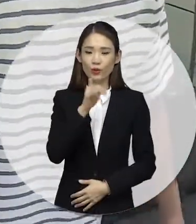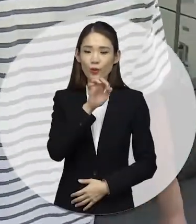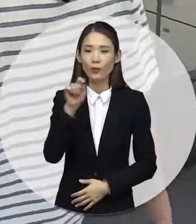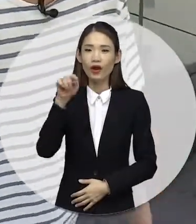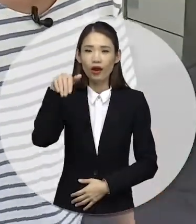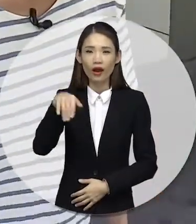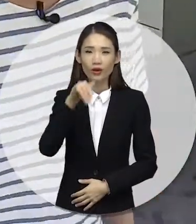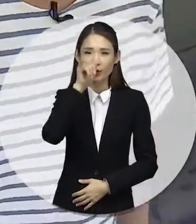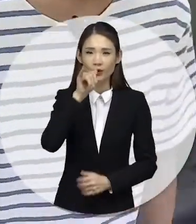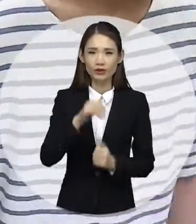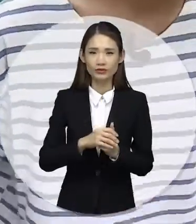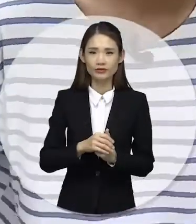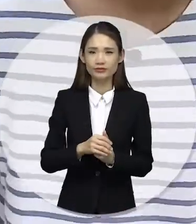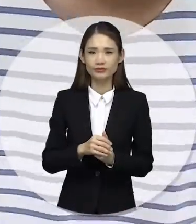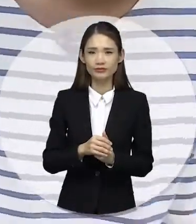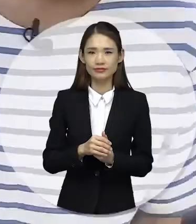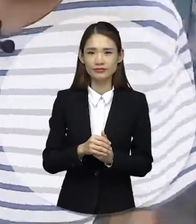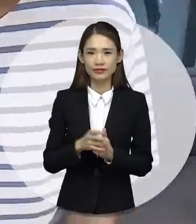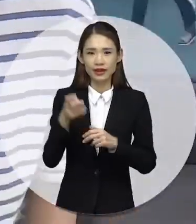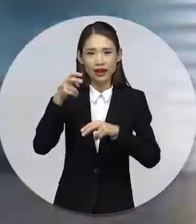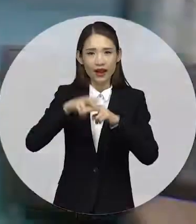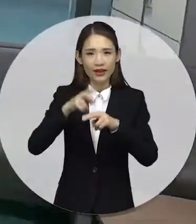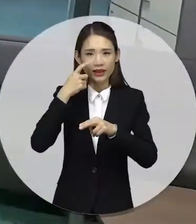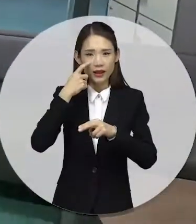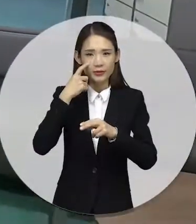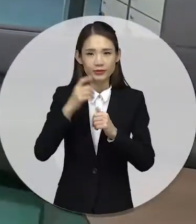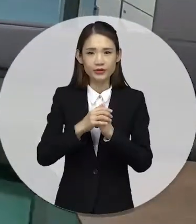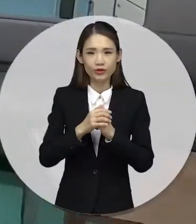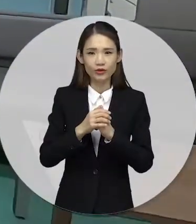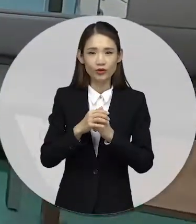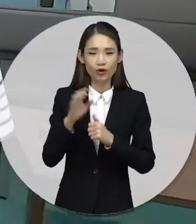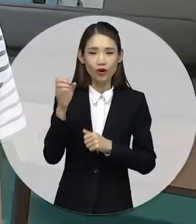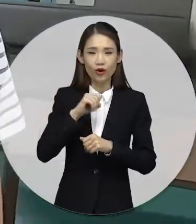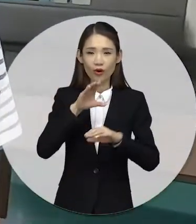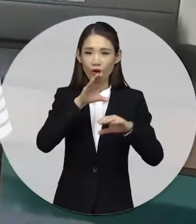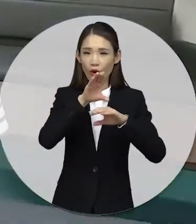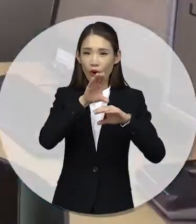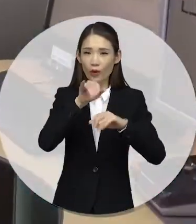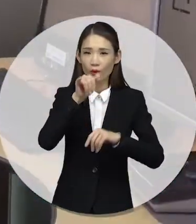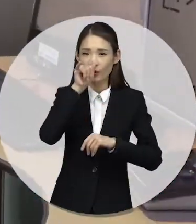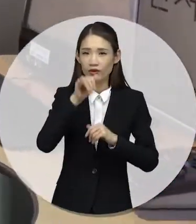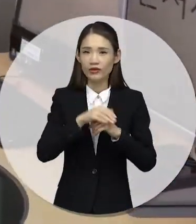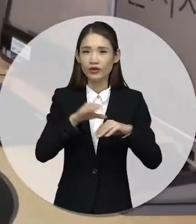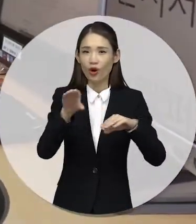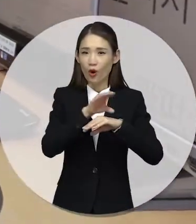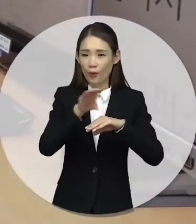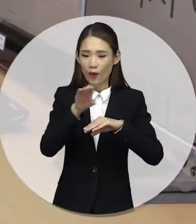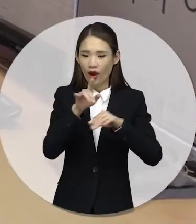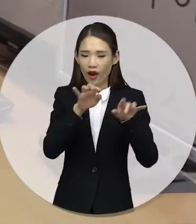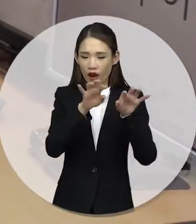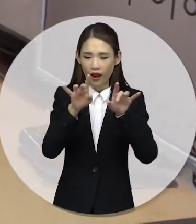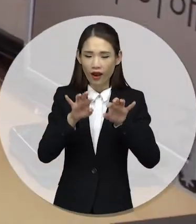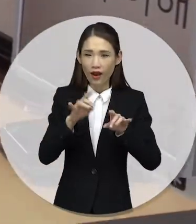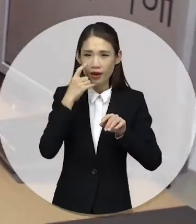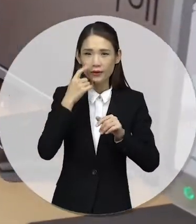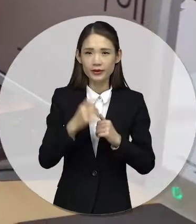김한솔 : 한번 앉아보고 가자. 앉아보게. 김소희 : 어? 오빠 컴퓨터 있다. 오빠가 한번 써봐라. 김한솔 : 이거? / 김소희 : 응.